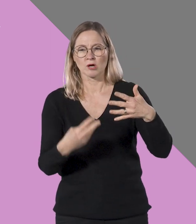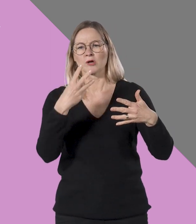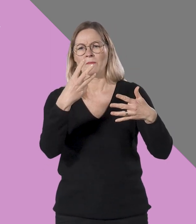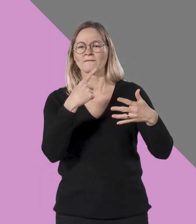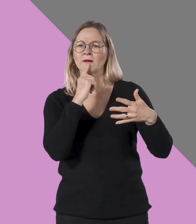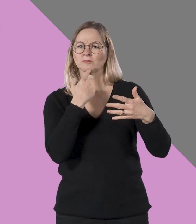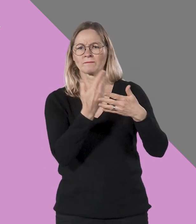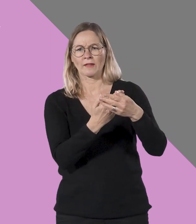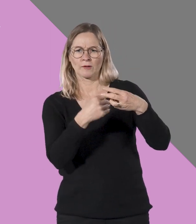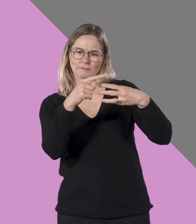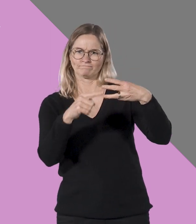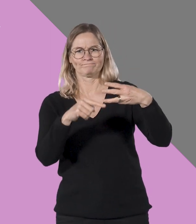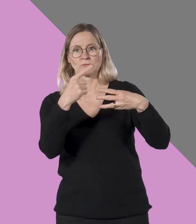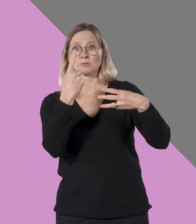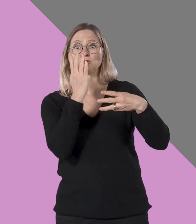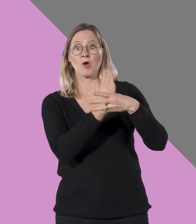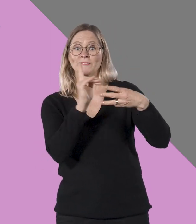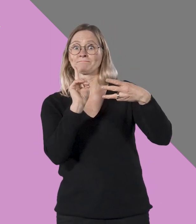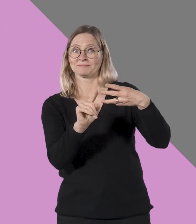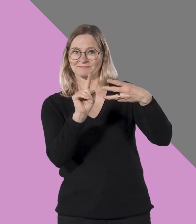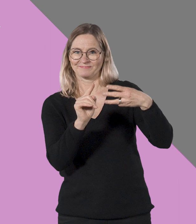kolmen vastausvaihtoehdon kera, joista vain yksi on oikein.